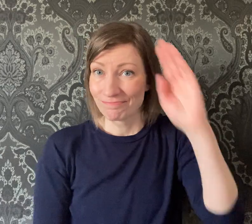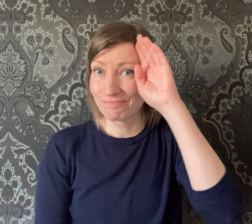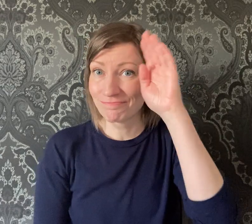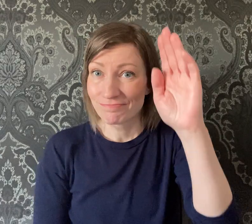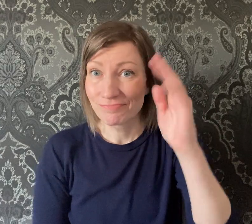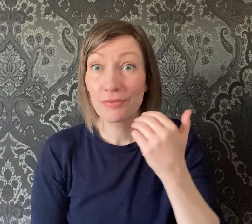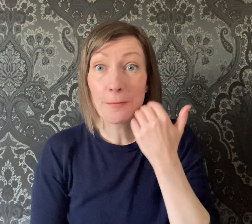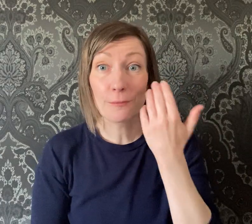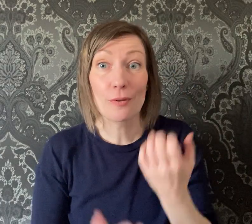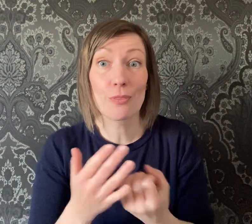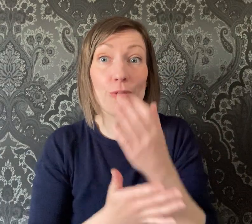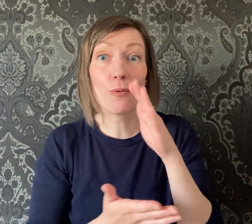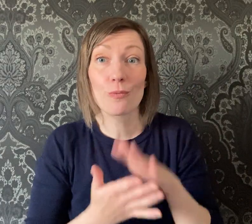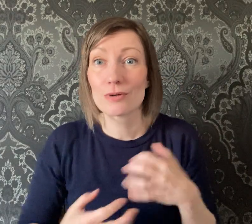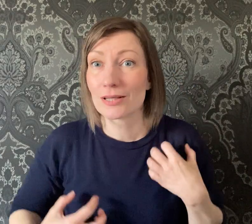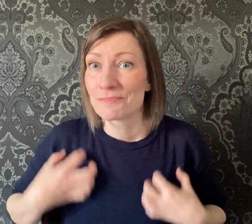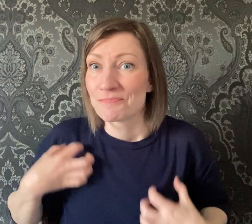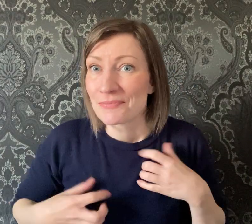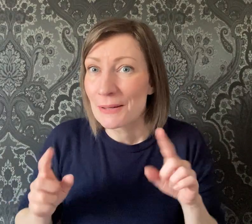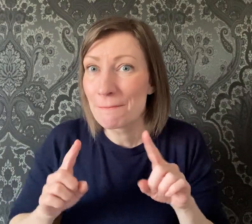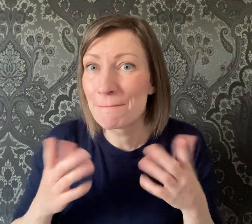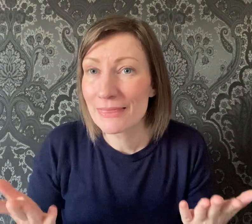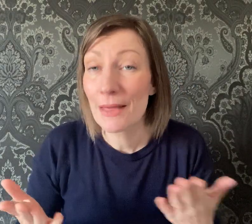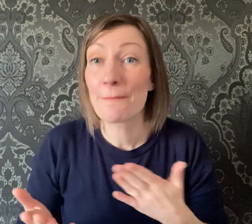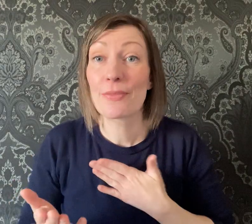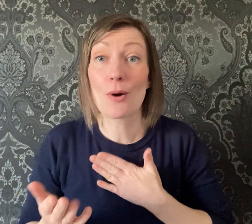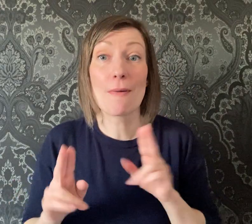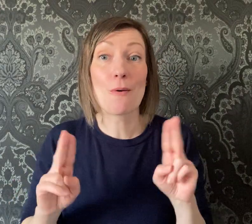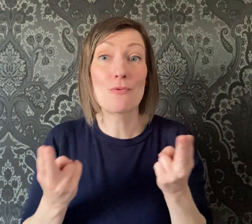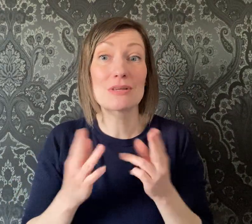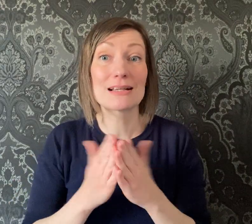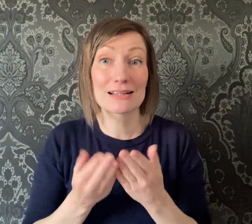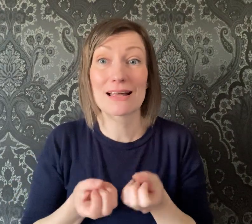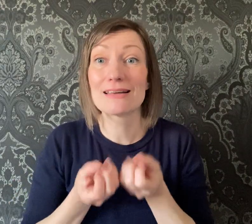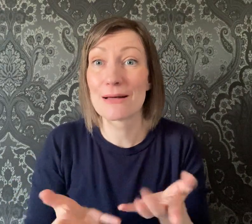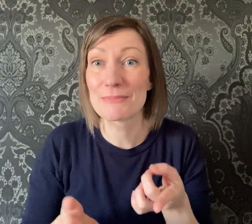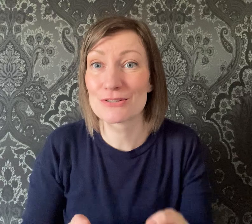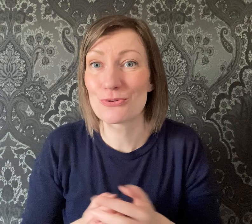Moi! Toukokuussa tapahtuu jännittäviä! Uusi kirjani ilmestyy.